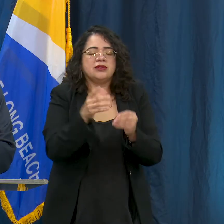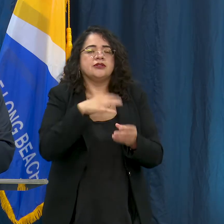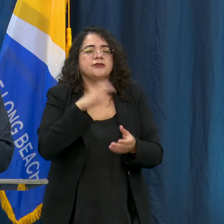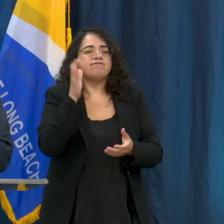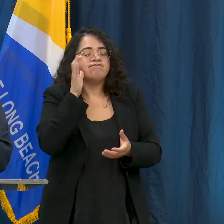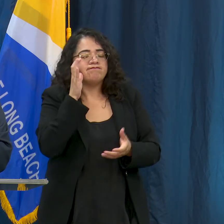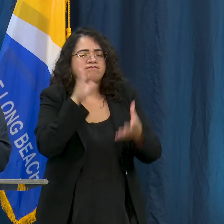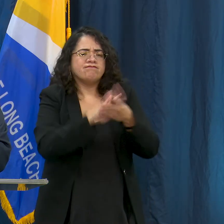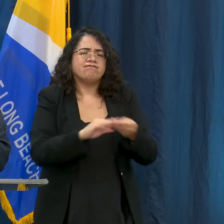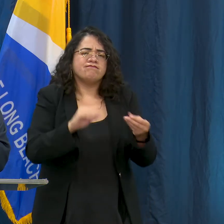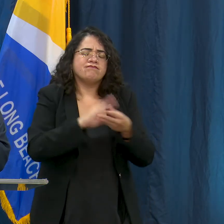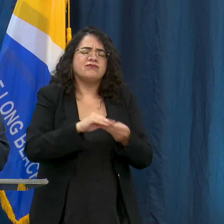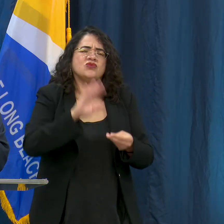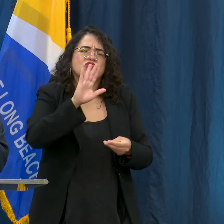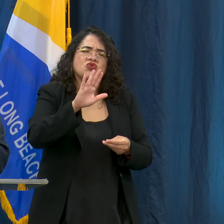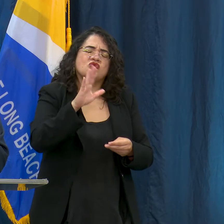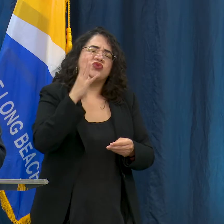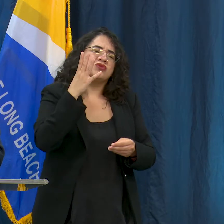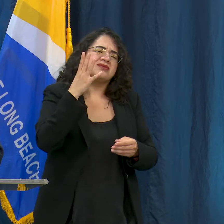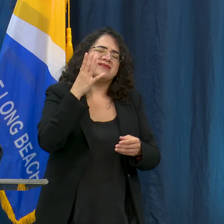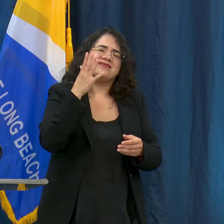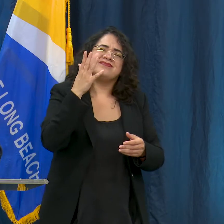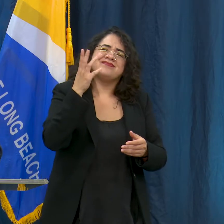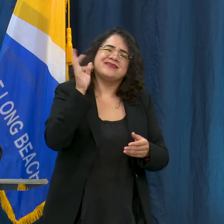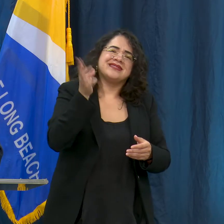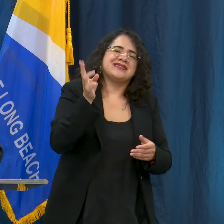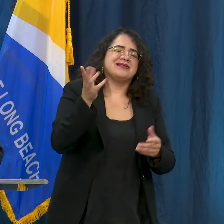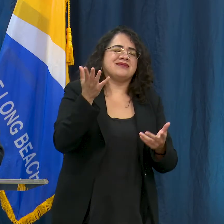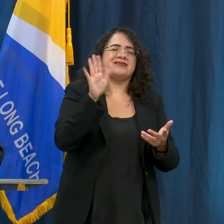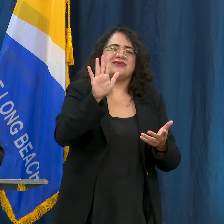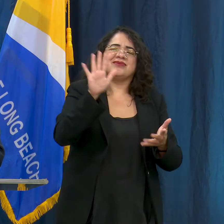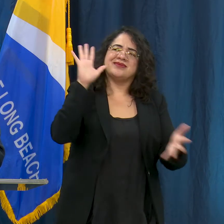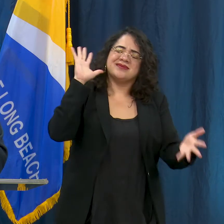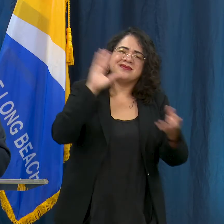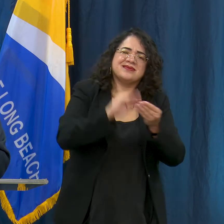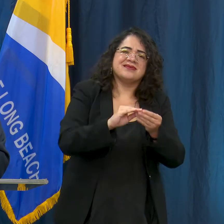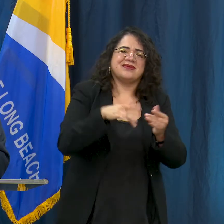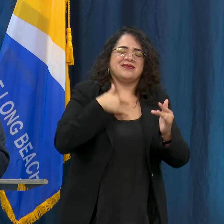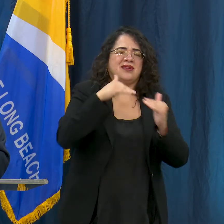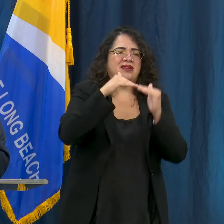yay experiencias de justicia Rassi al e des Desigual dad como parte del proceso